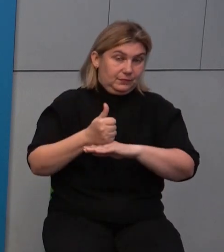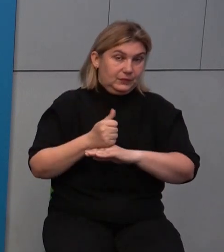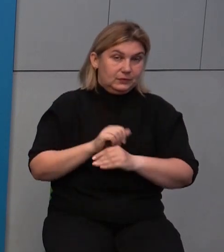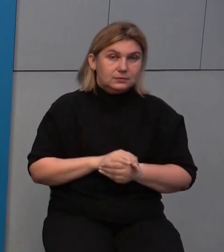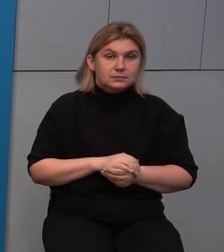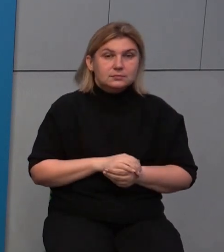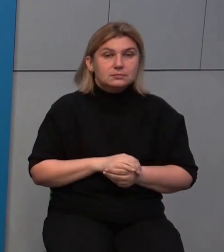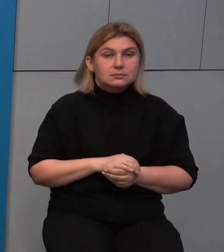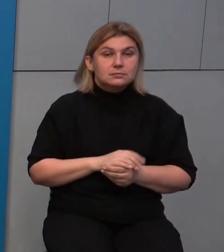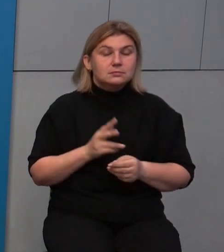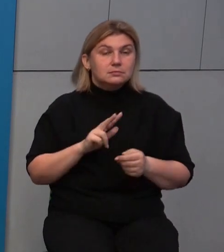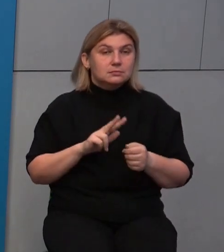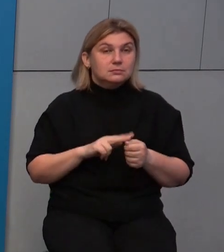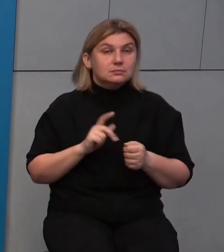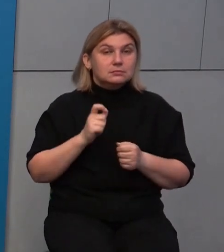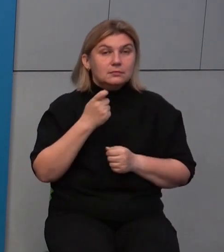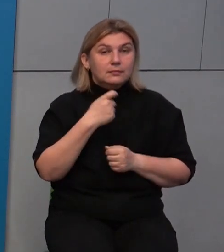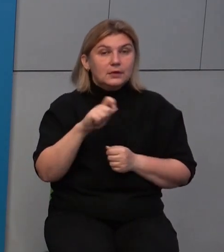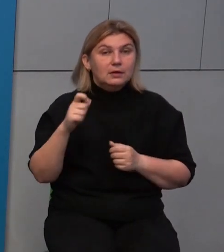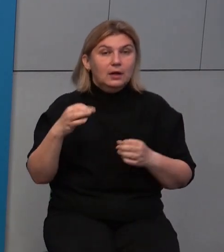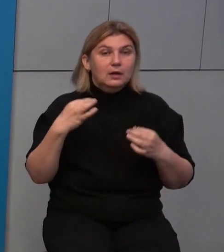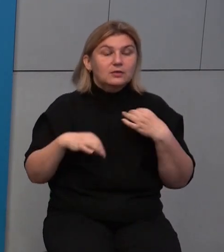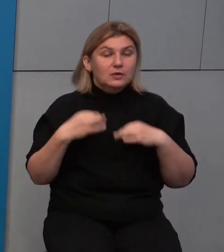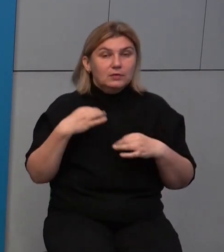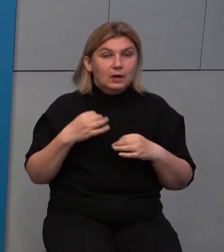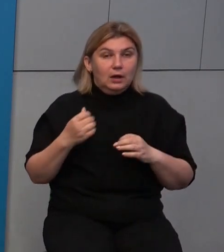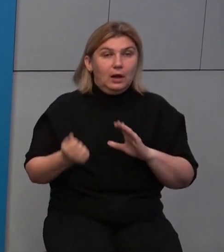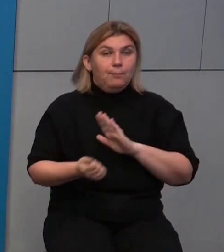którzy zabijali po prostu też cywilów, podkładali bomby w hotelach